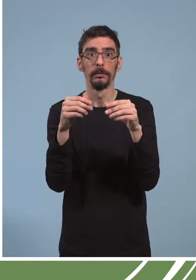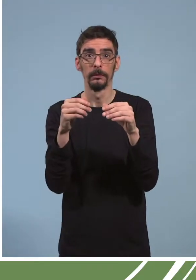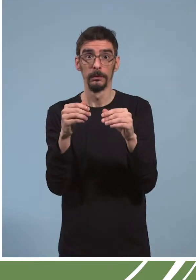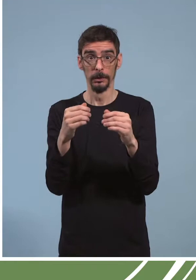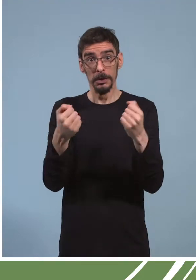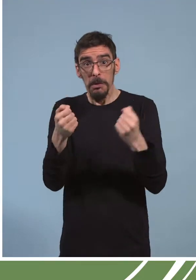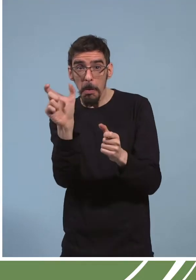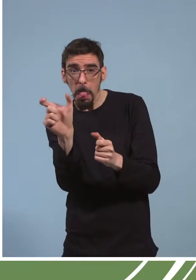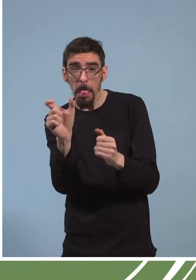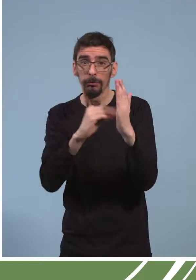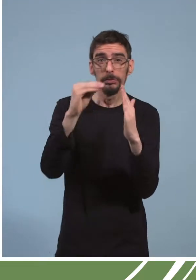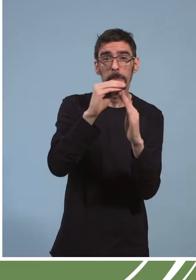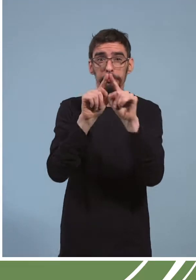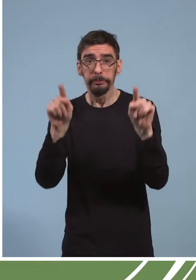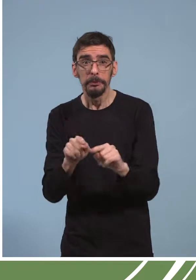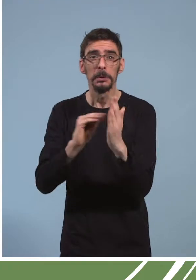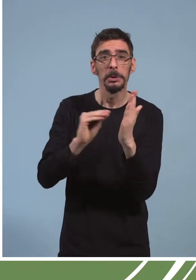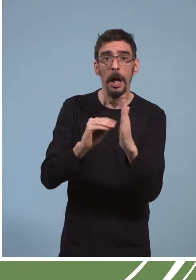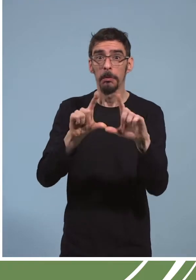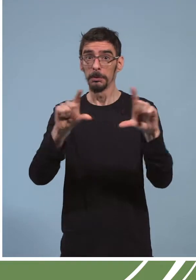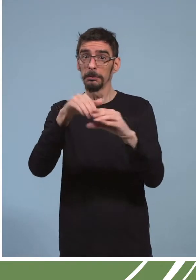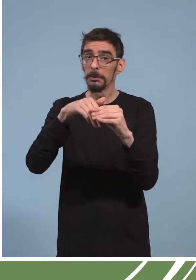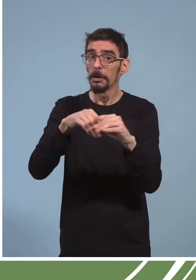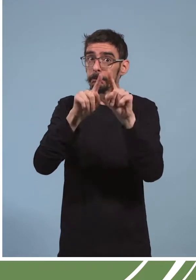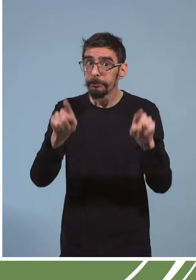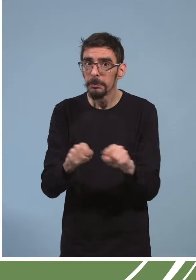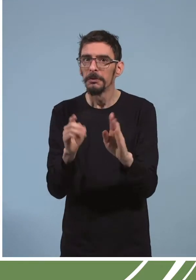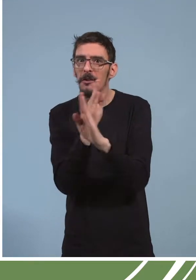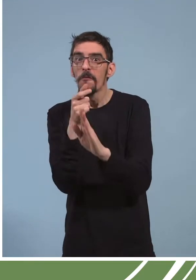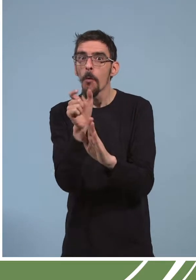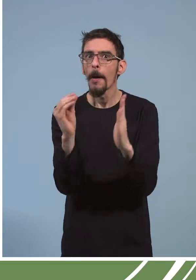Außerdem brauchst du ein Spielzeugauto, ein Flipchart-Papier, Stifte,